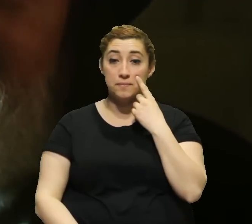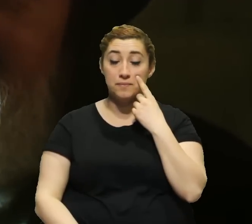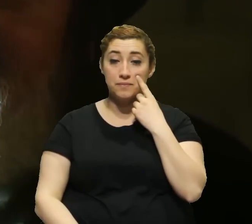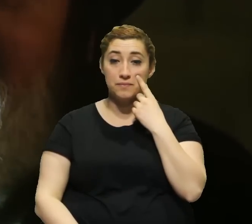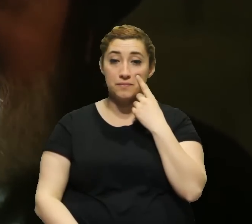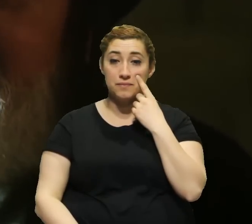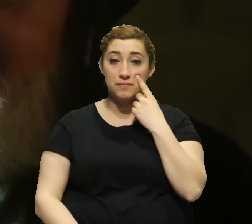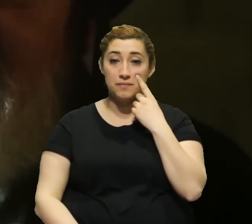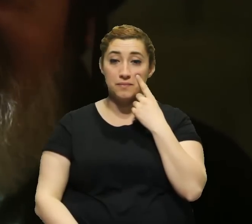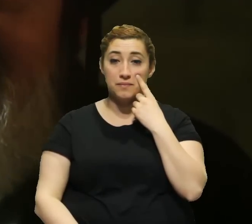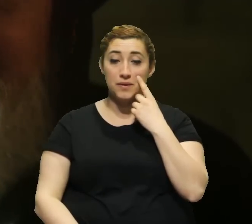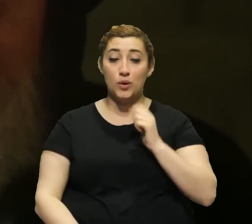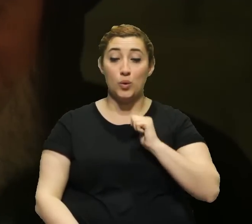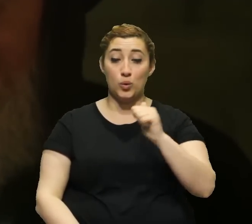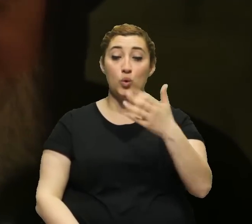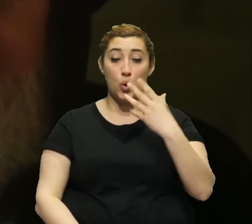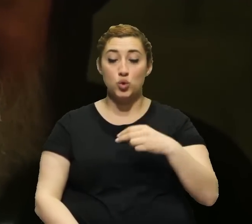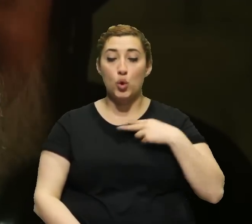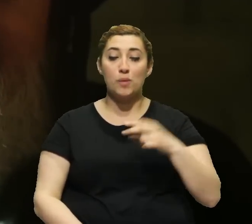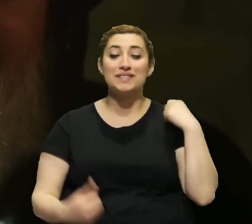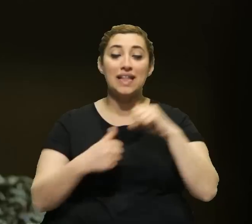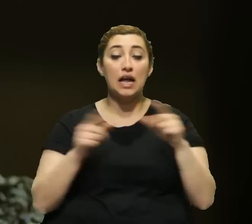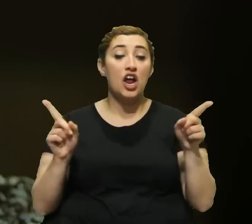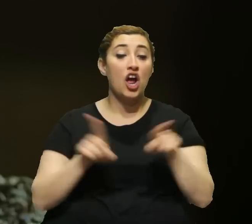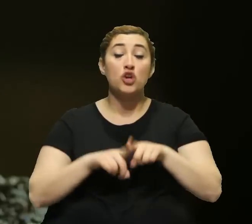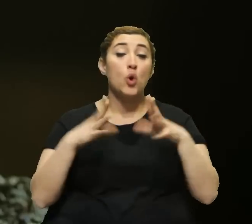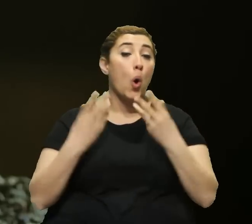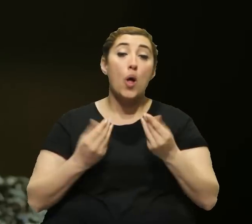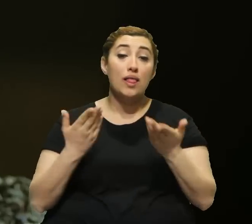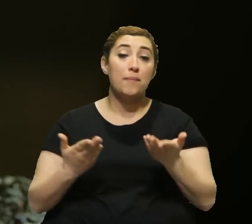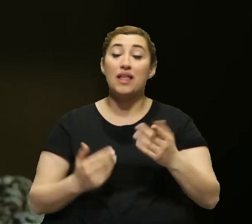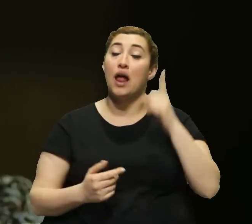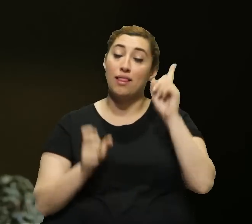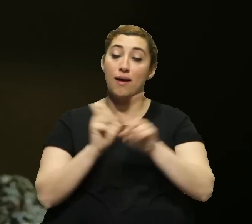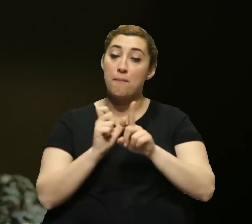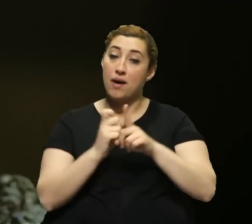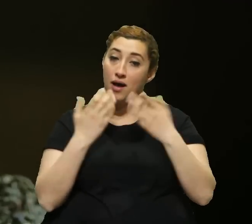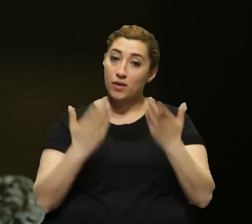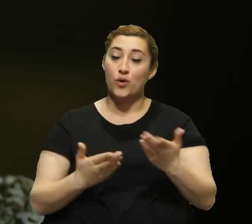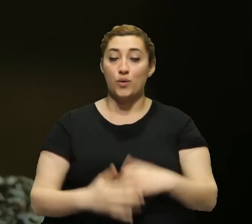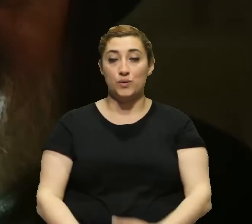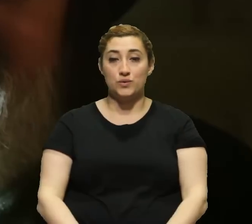Birlenir elbet gün gelende yolumuz bir yerde. Allah'a emanet bakalım.